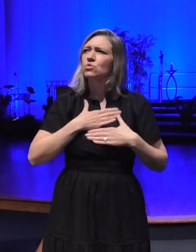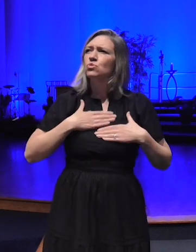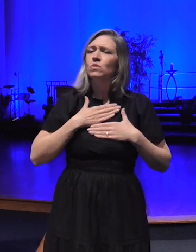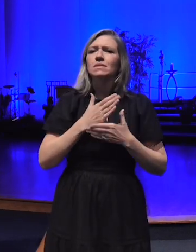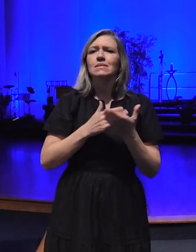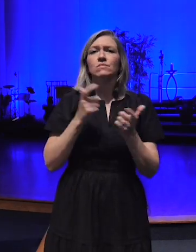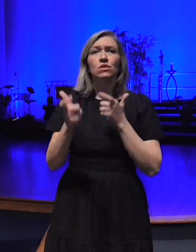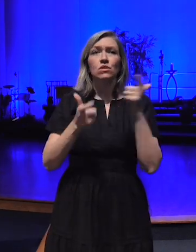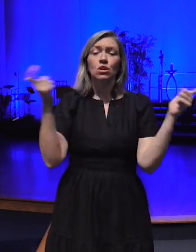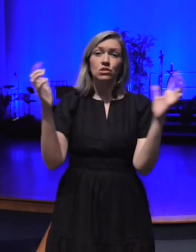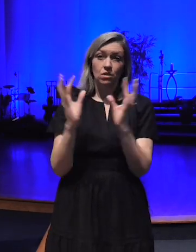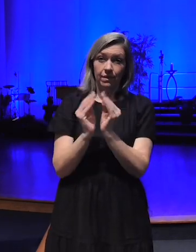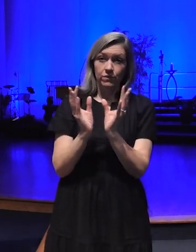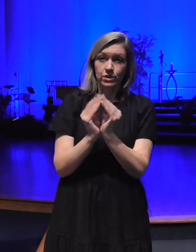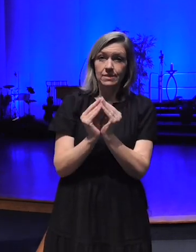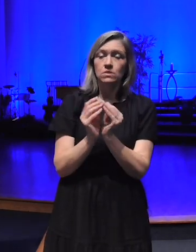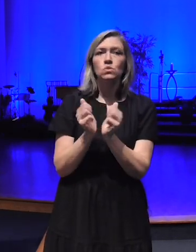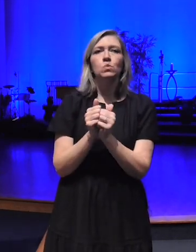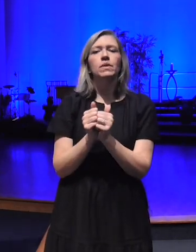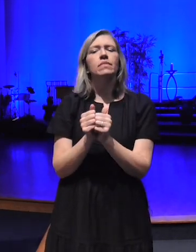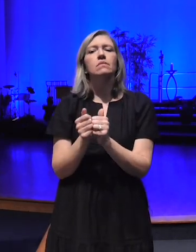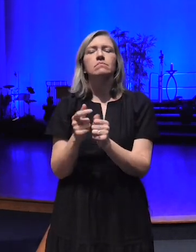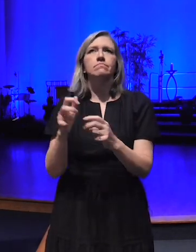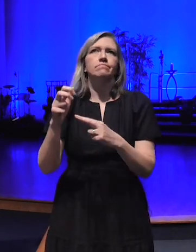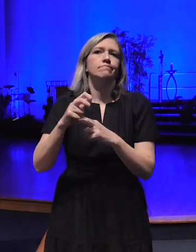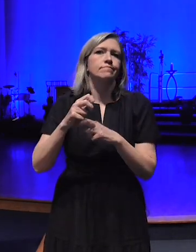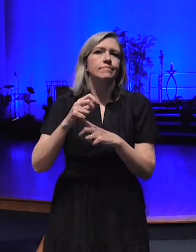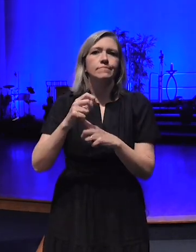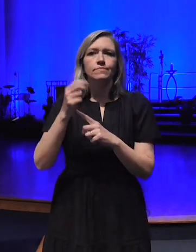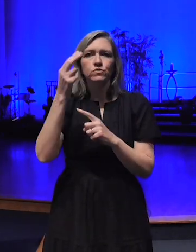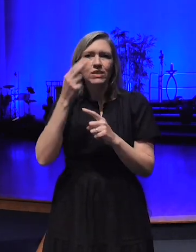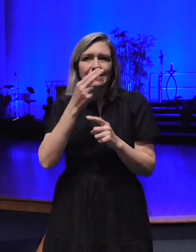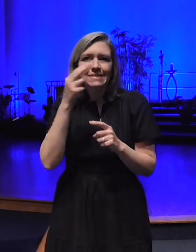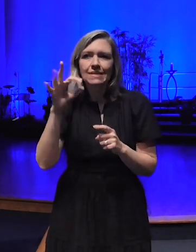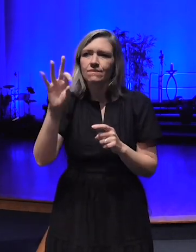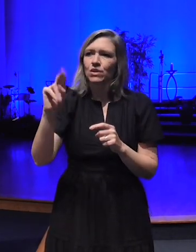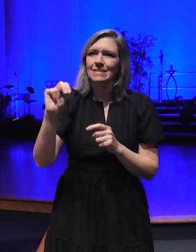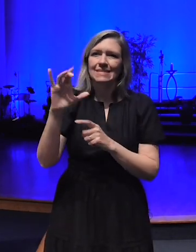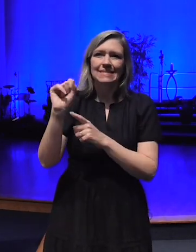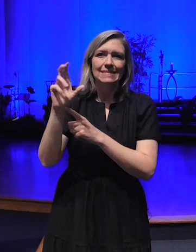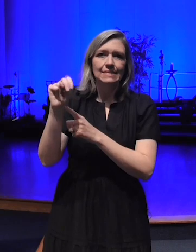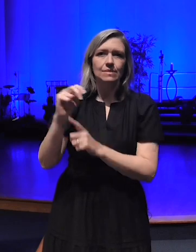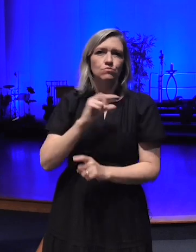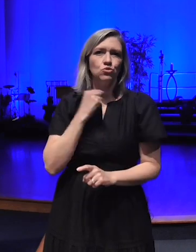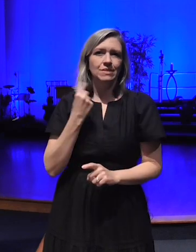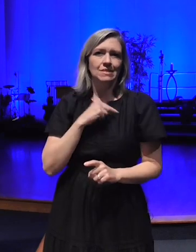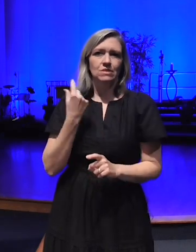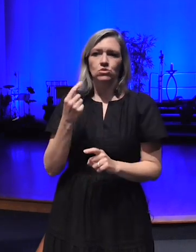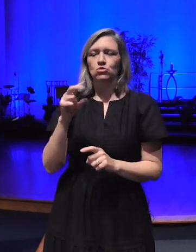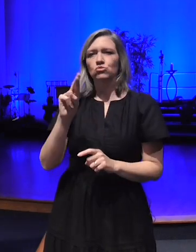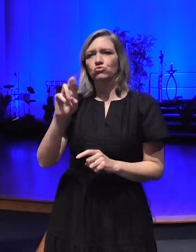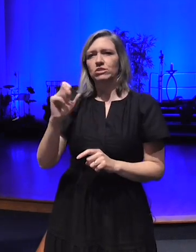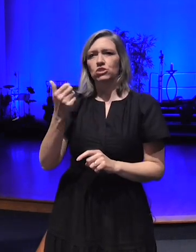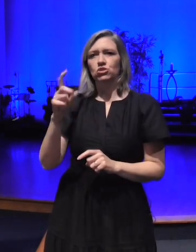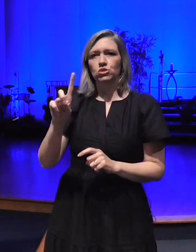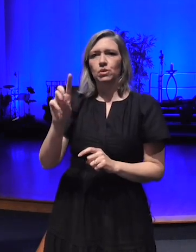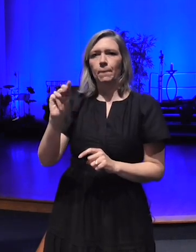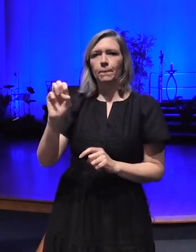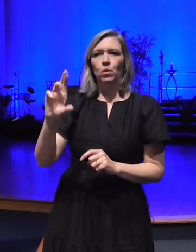un maravilloso sacerdote franciscano el Padre Richard Roar un brillante y brillante autor místico uh autor prolífico